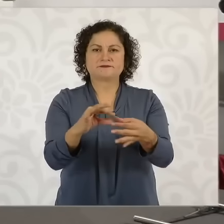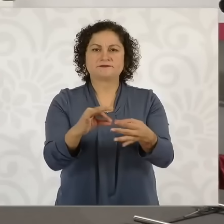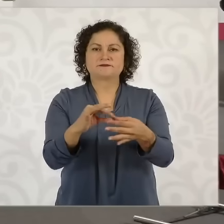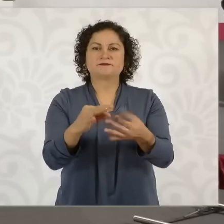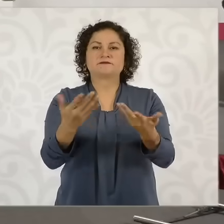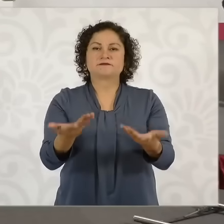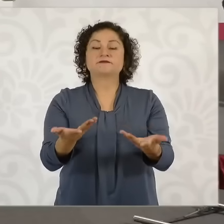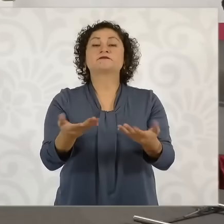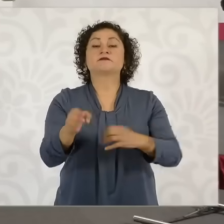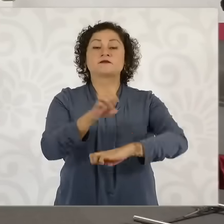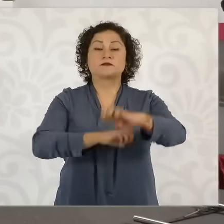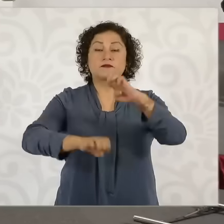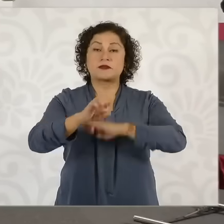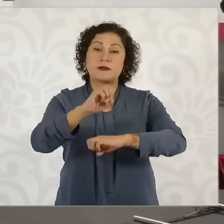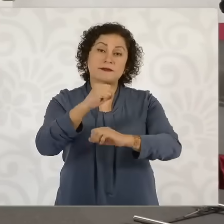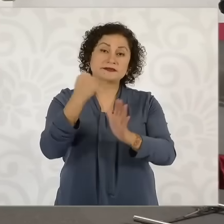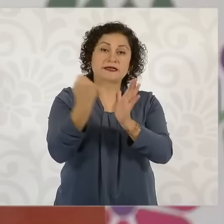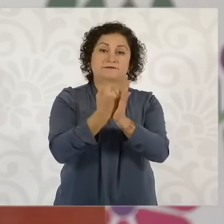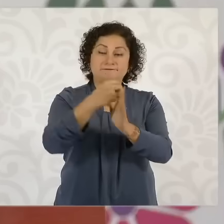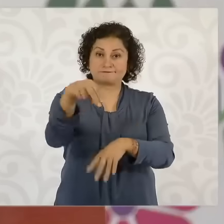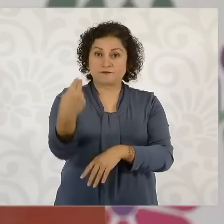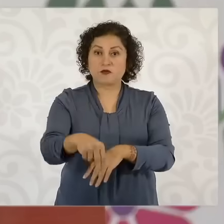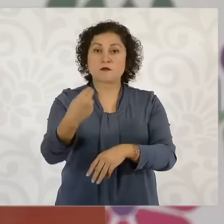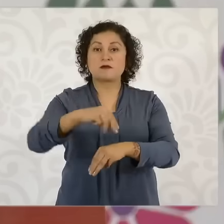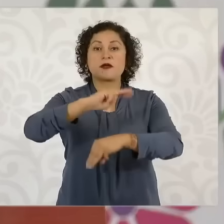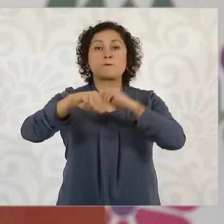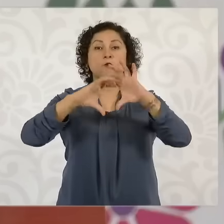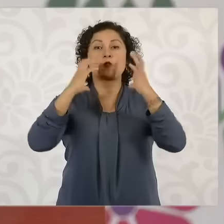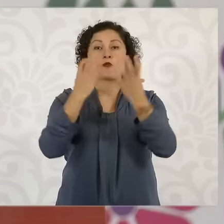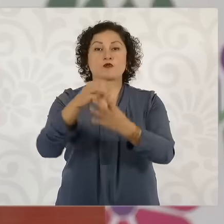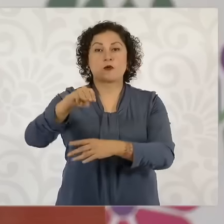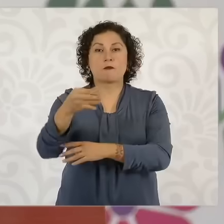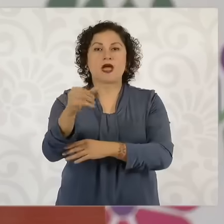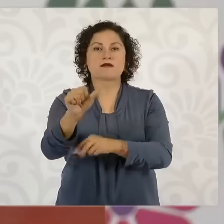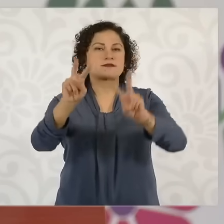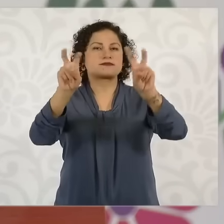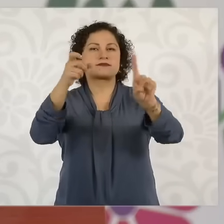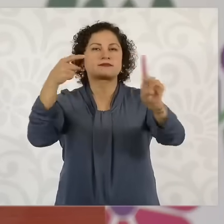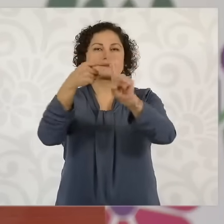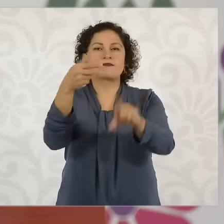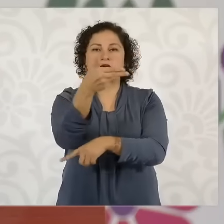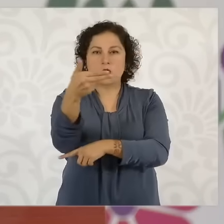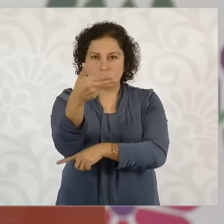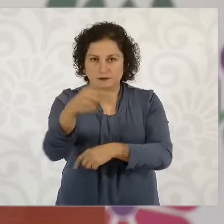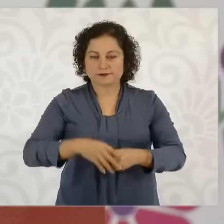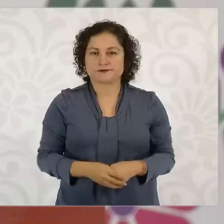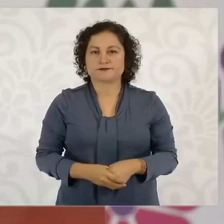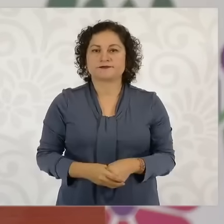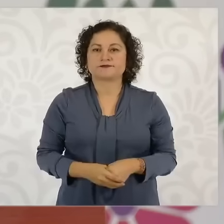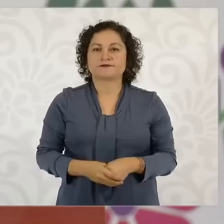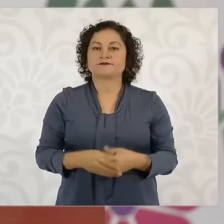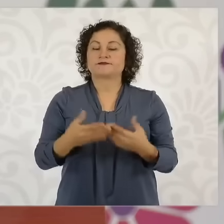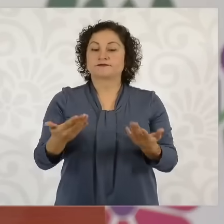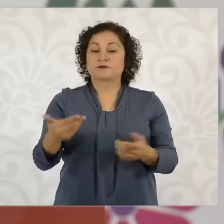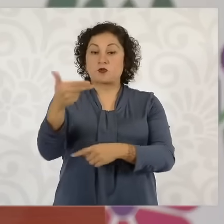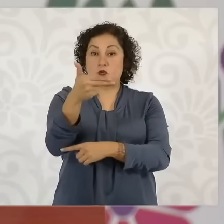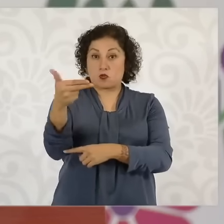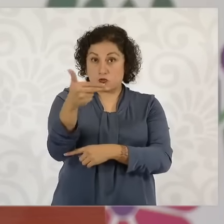Mundo Maya ofrece en cuanto a hoteles. El Grupo Mundo Maya eh sus hoteles entraron en operación en